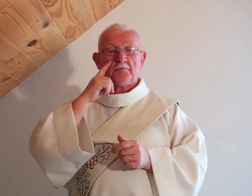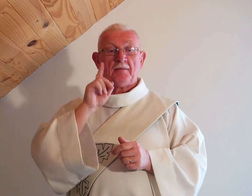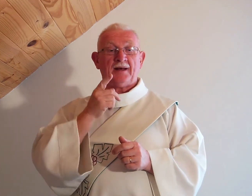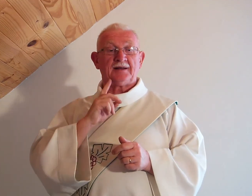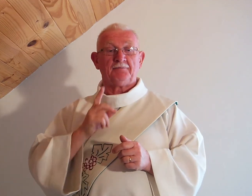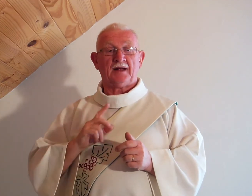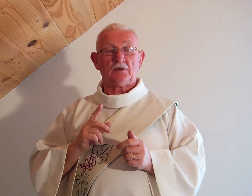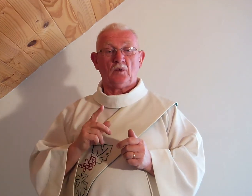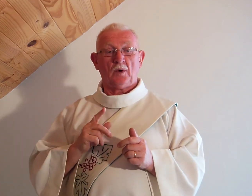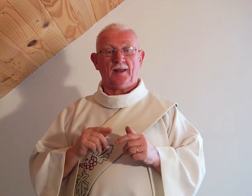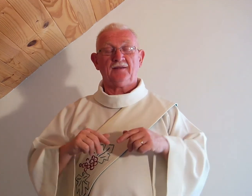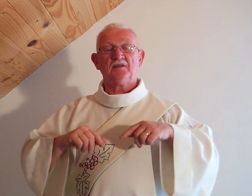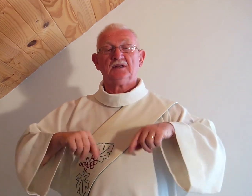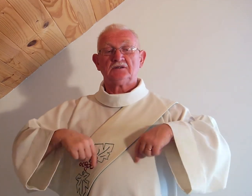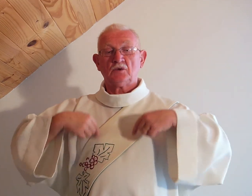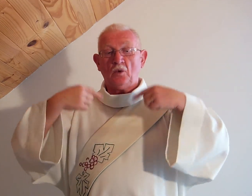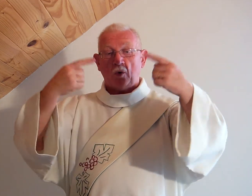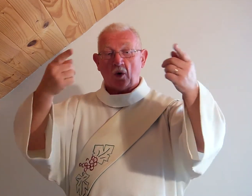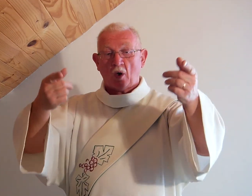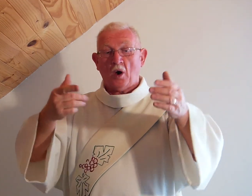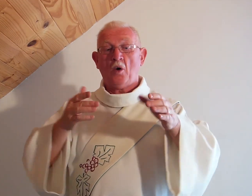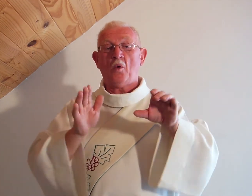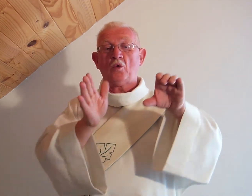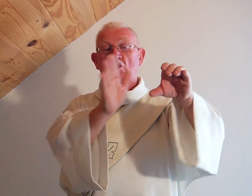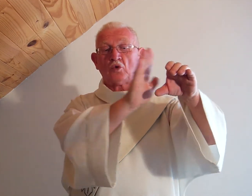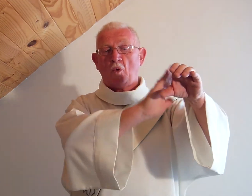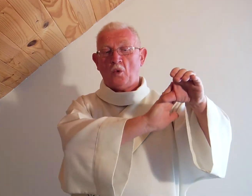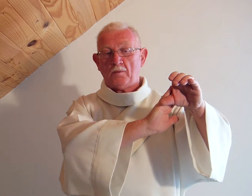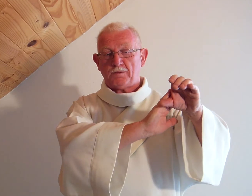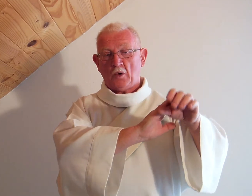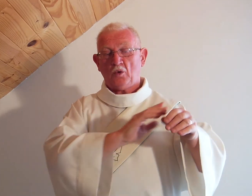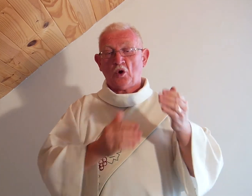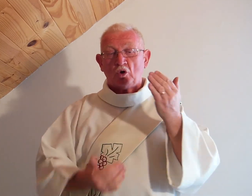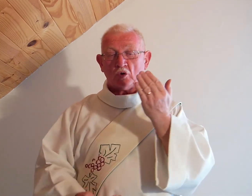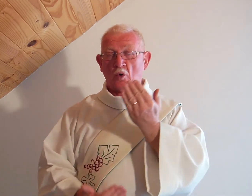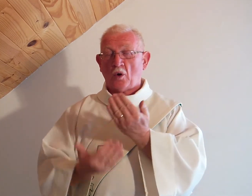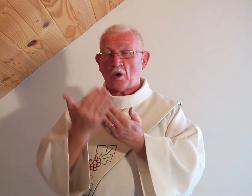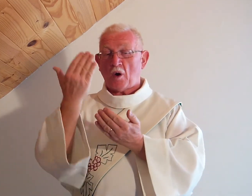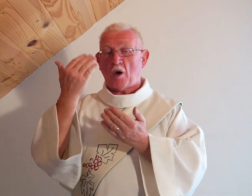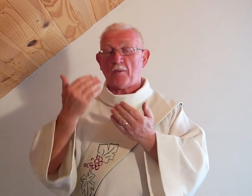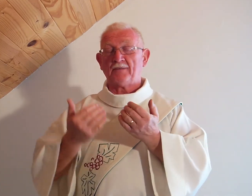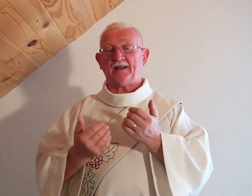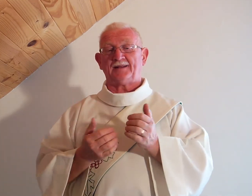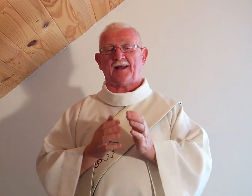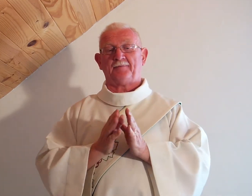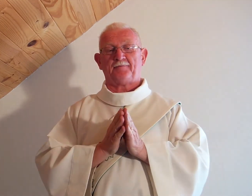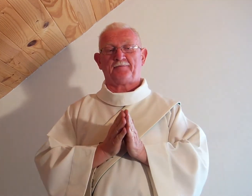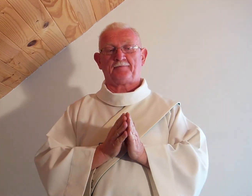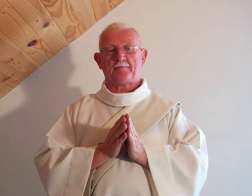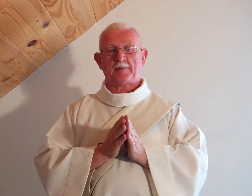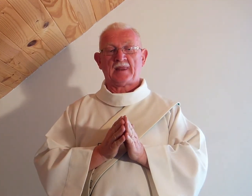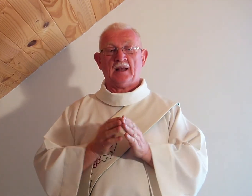Marie Madeleine se rend au tombeau de grand matin ;